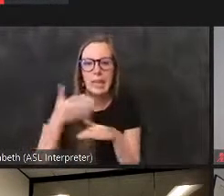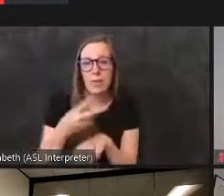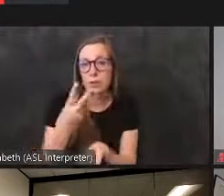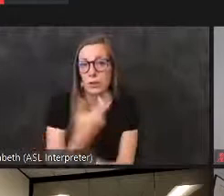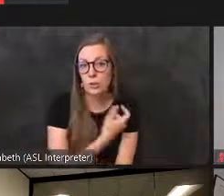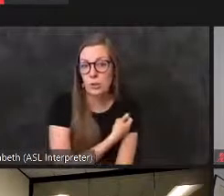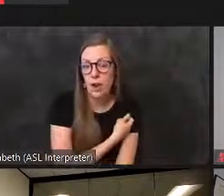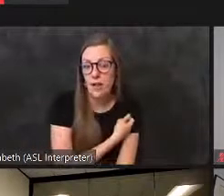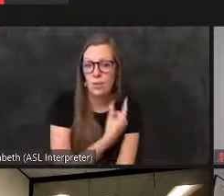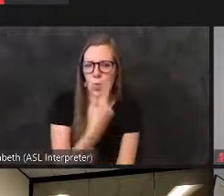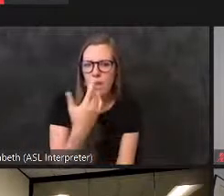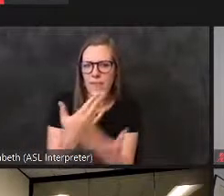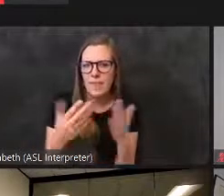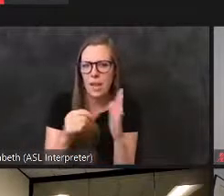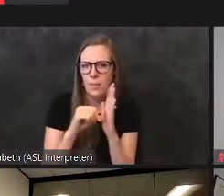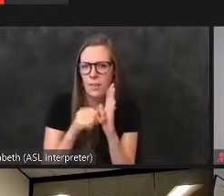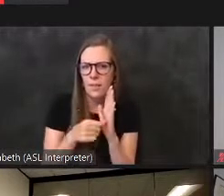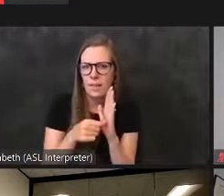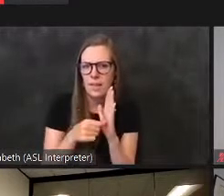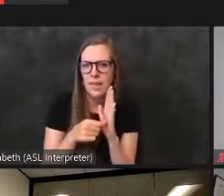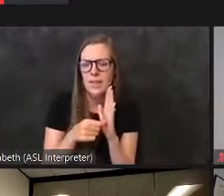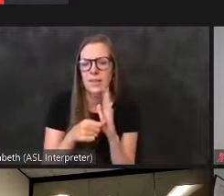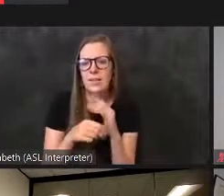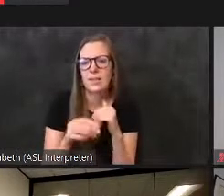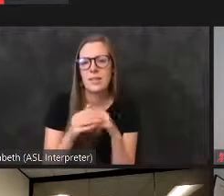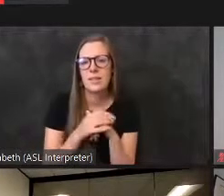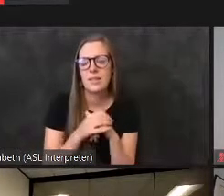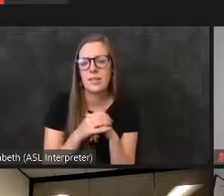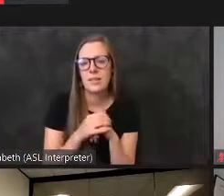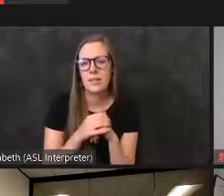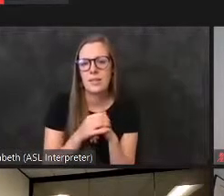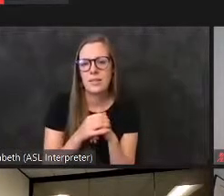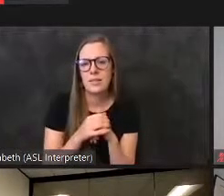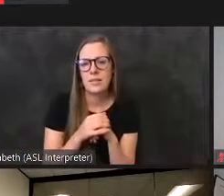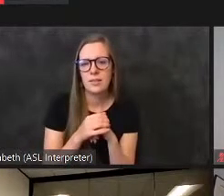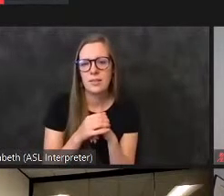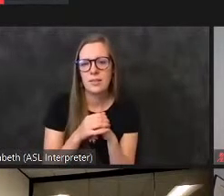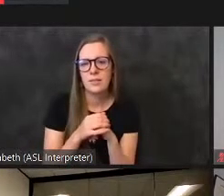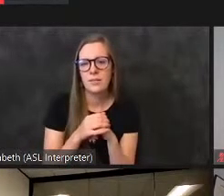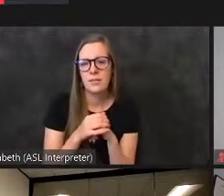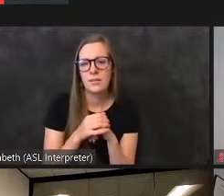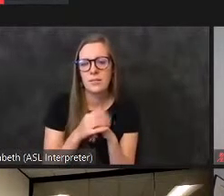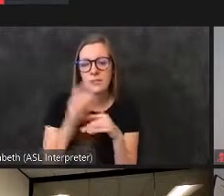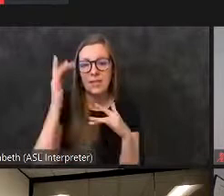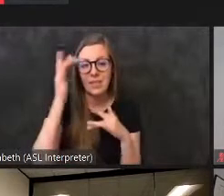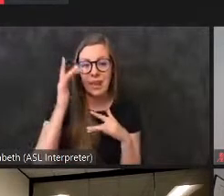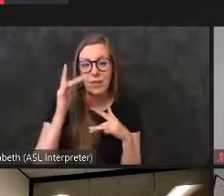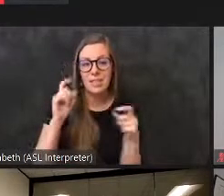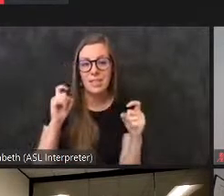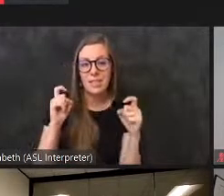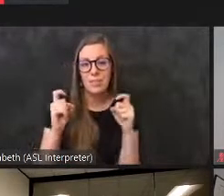Lo otro que realmente quería de hacer ver es que la variantes. En otras palabras.